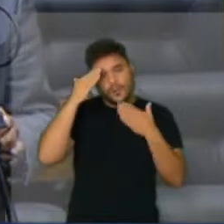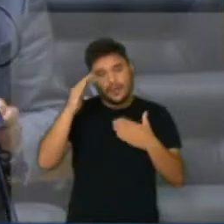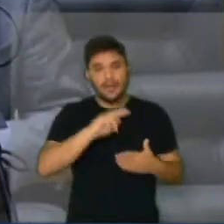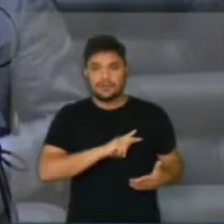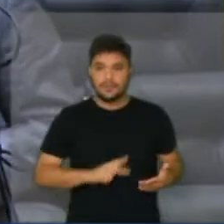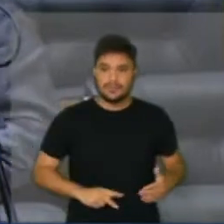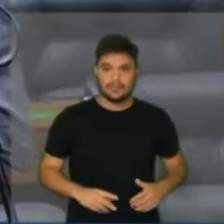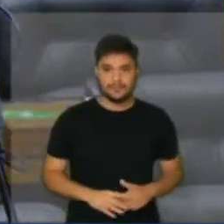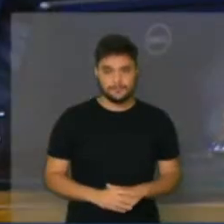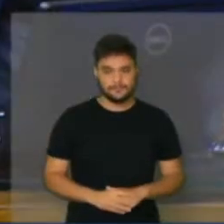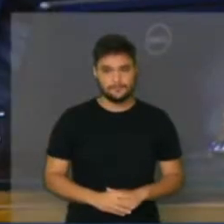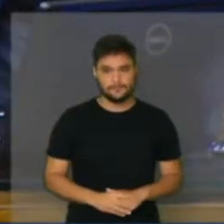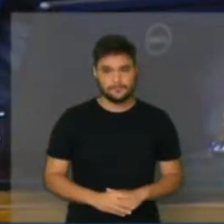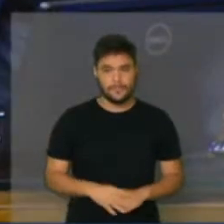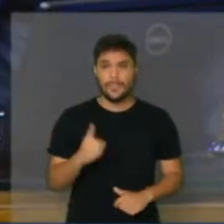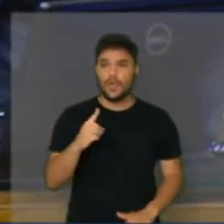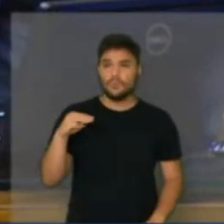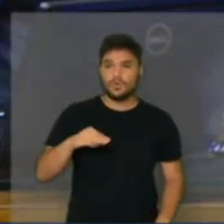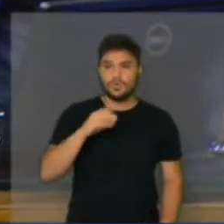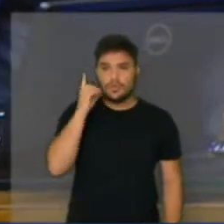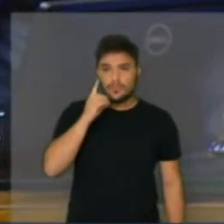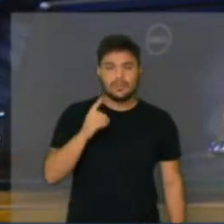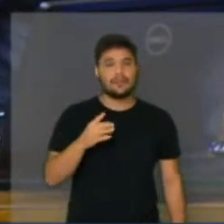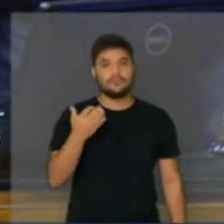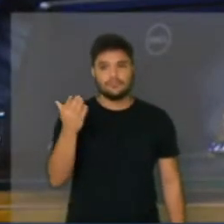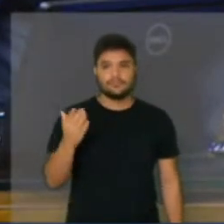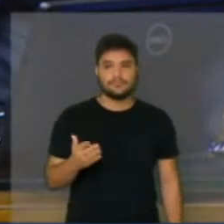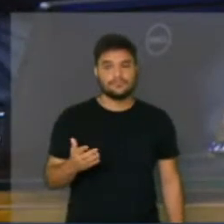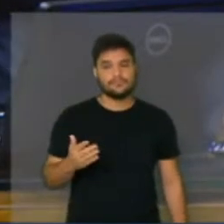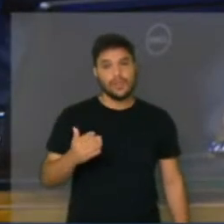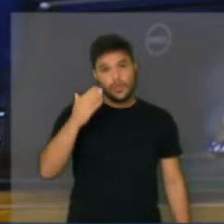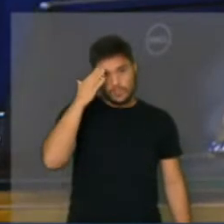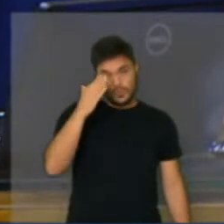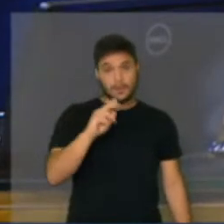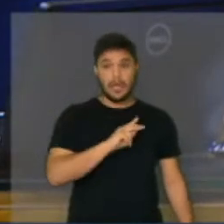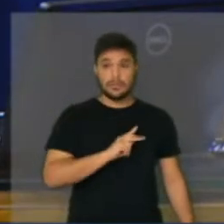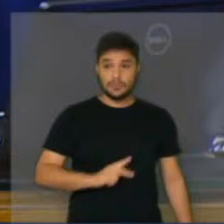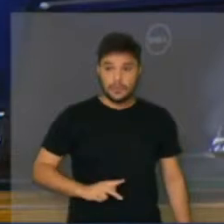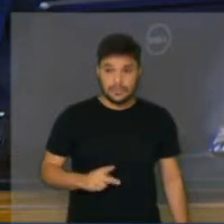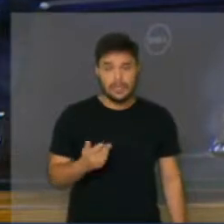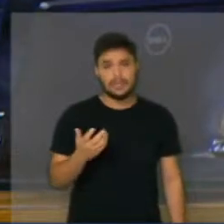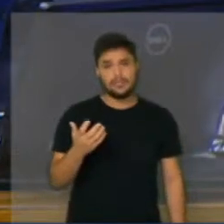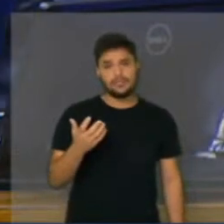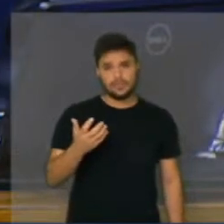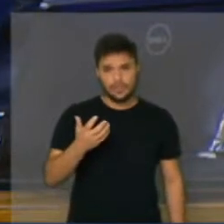GENTILEZA. -- [PRESIDENTE]: DEPUTADO. -- [DEPUTADO]: MUITO OBRIGADO SENHOR PRESIDENTE, EU QUERO AQUI APROVEITAR O DIA DE HOJE PARA HOMENAGEAR A TODOS